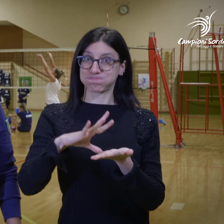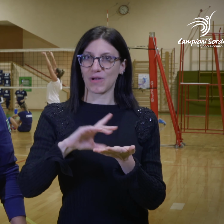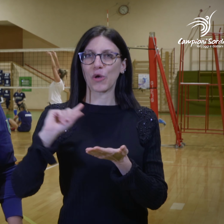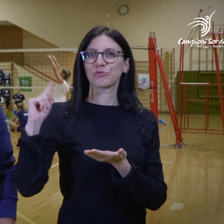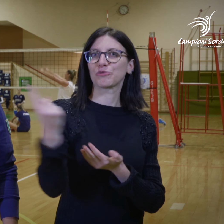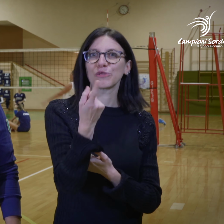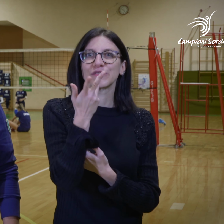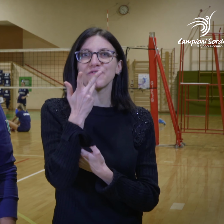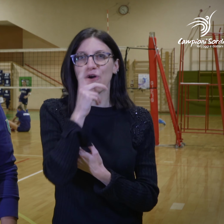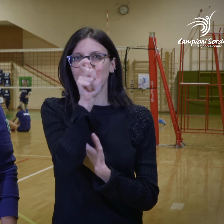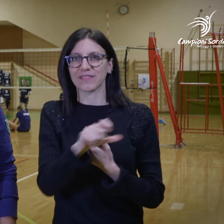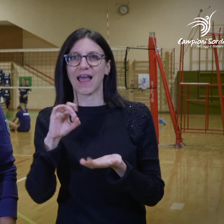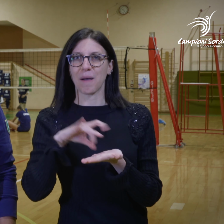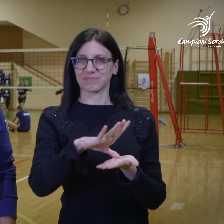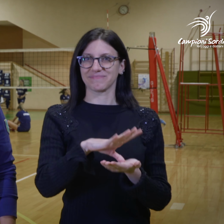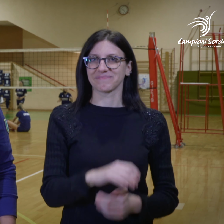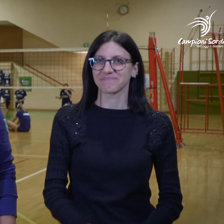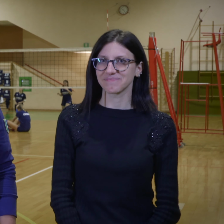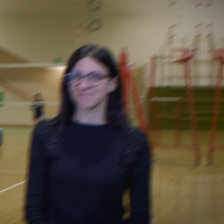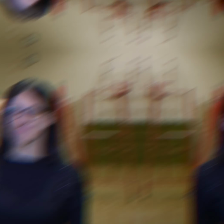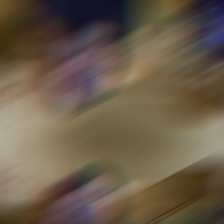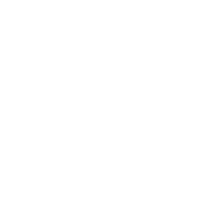battere insomma!